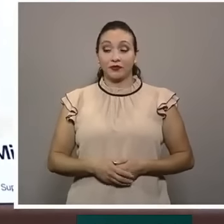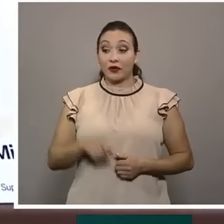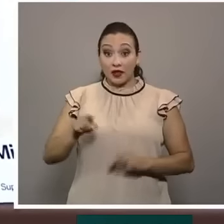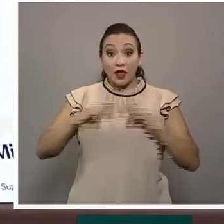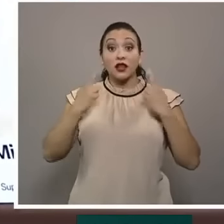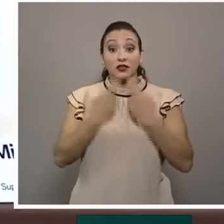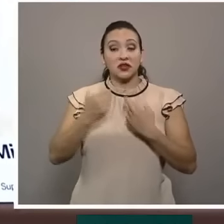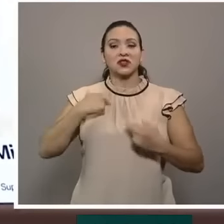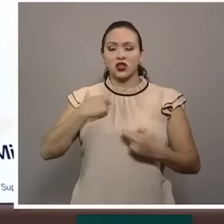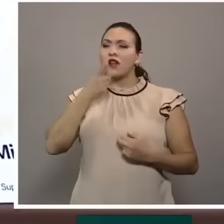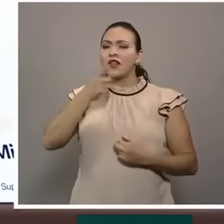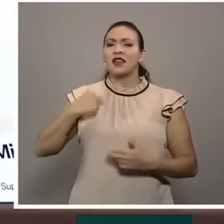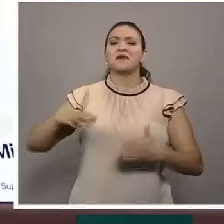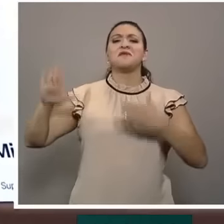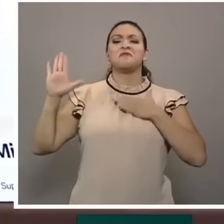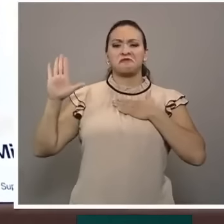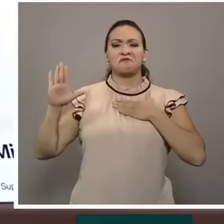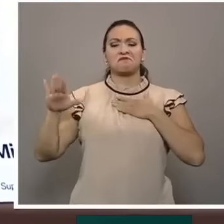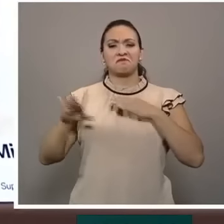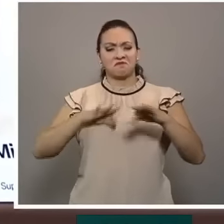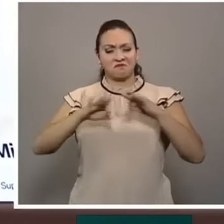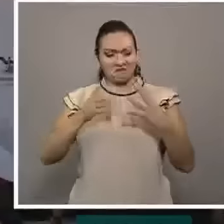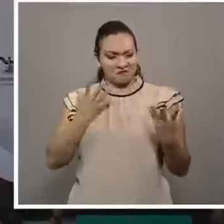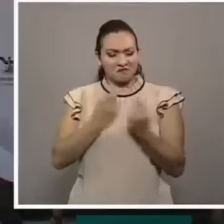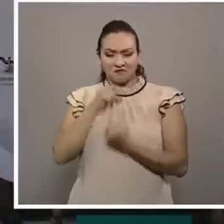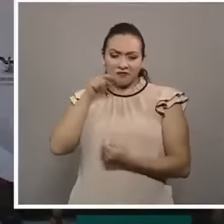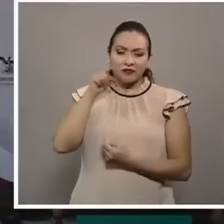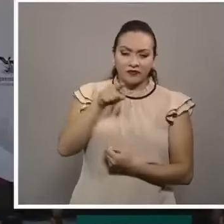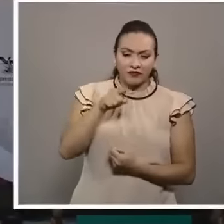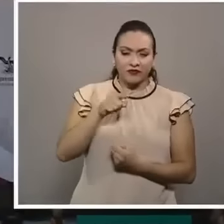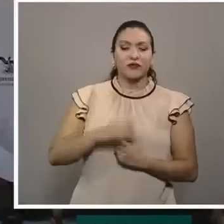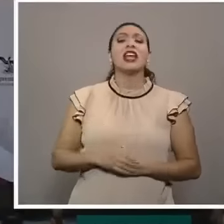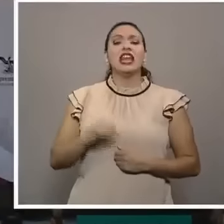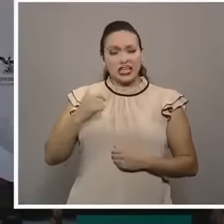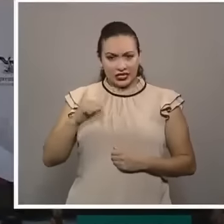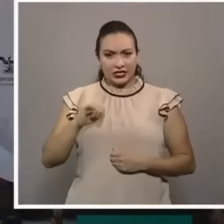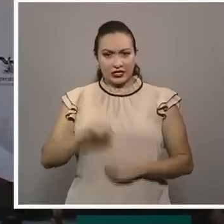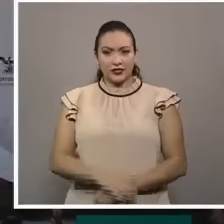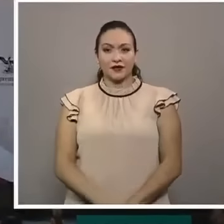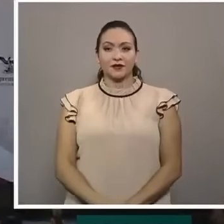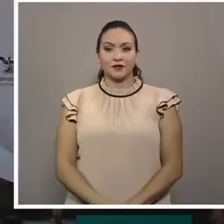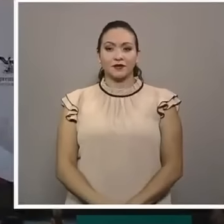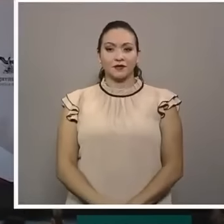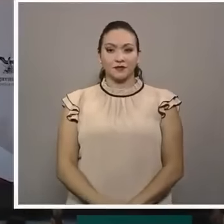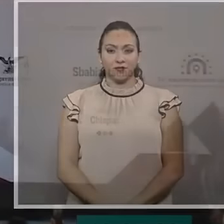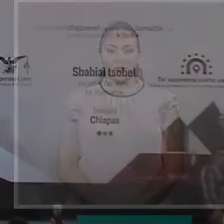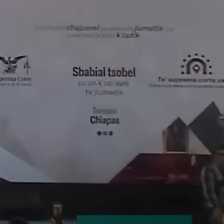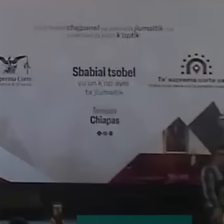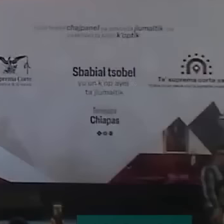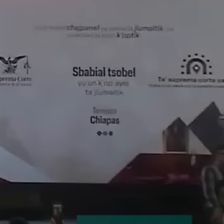ustedes y no nada más nos estamos comprometiendo su servidora, sino toda la corte interna, toda